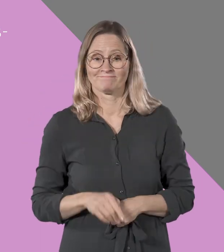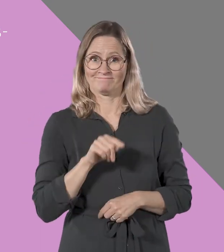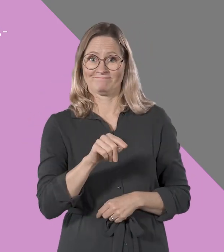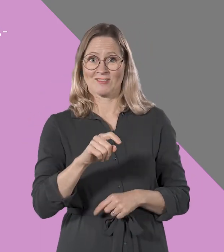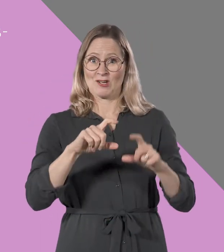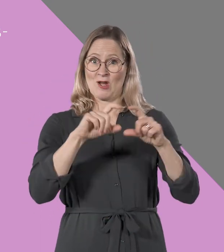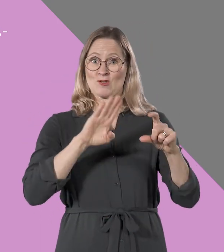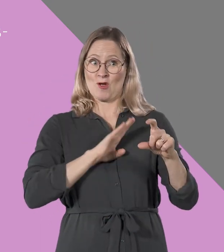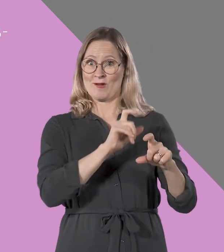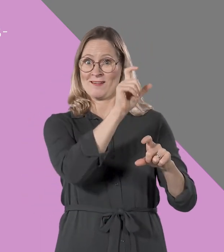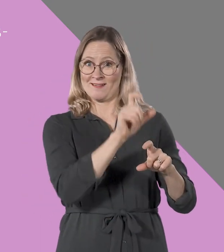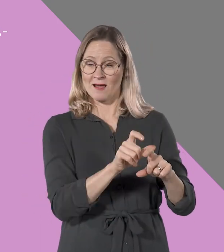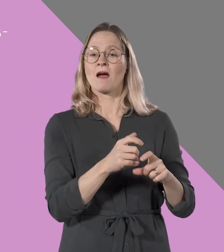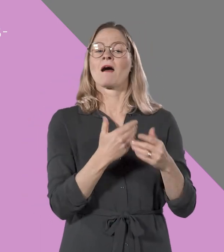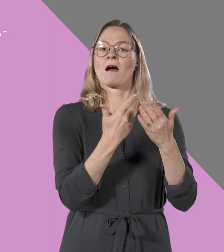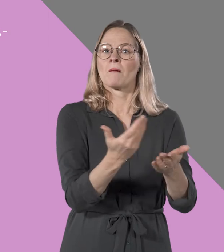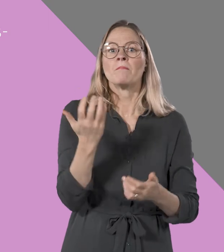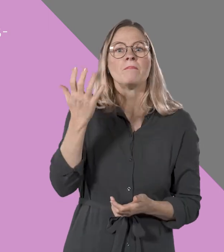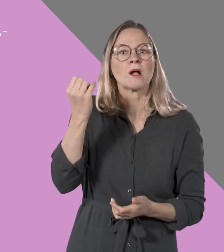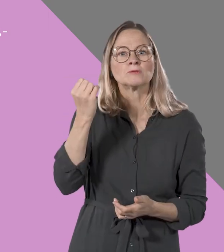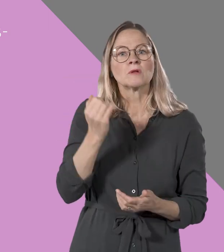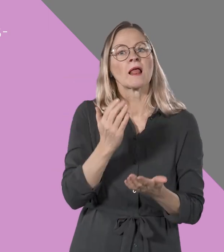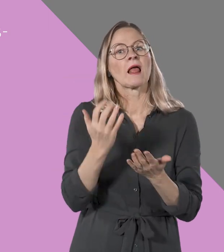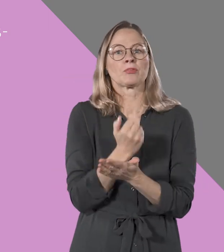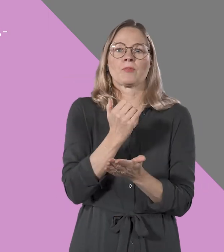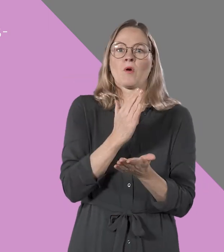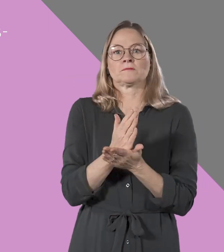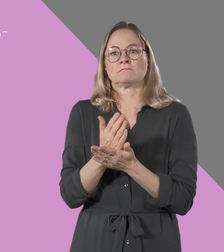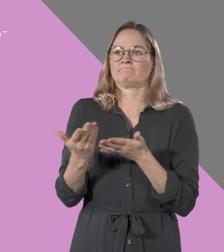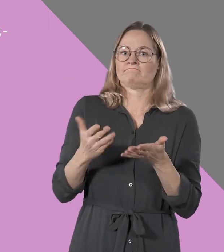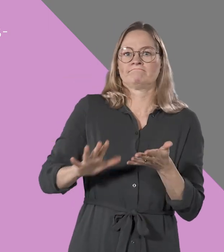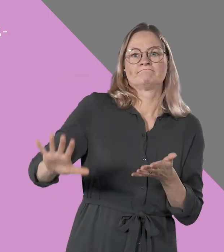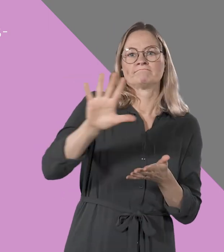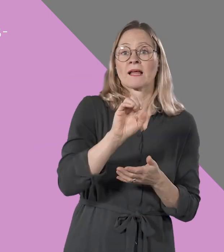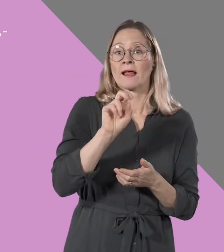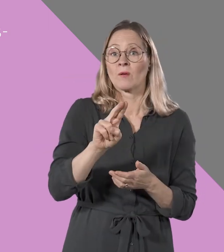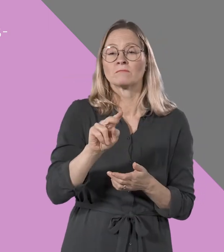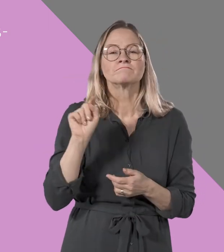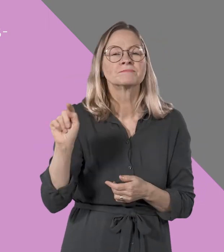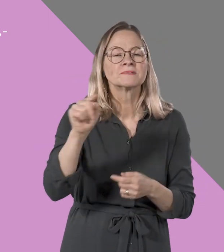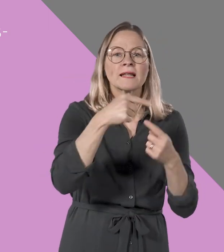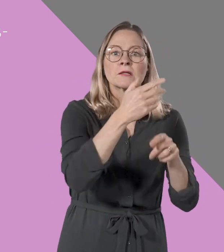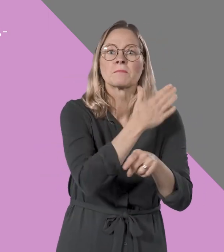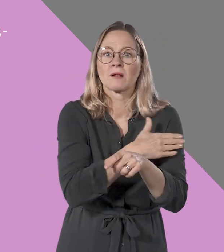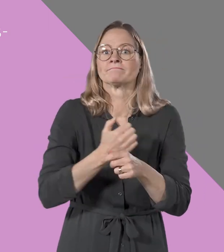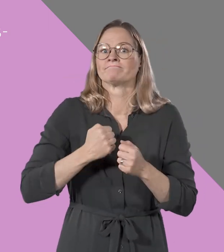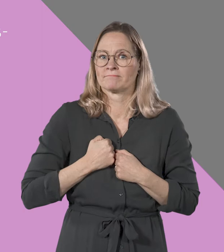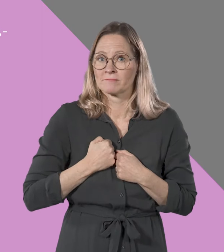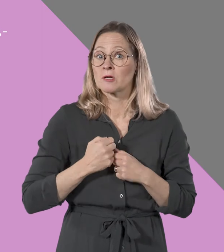Tämä antaa kortin haltijalle mahdollisuuden etuuskohteluun - joissakin palveluissa eri puolilla EU:ta.